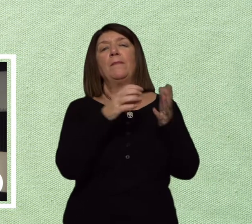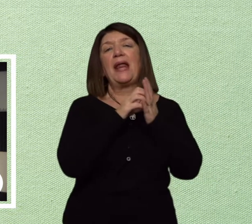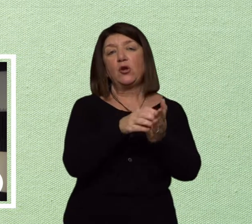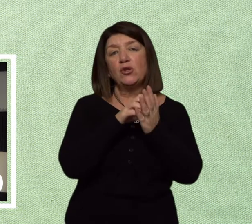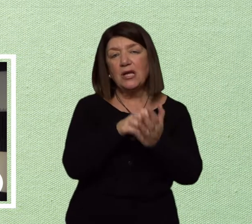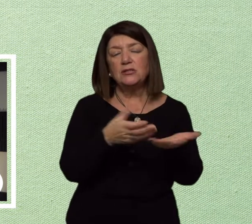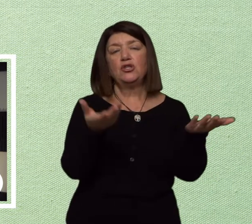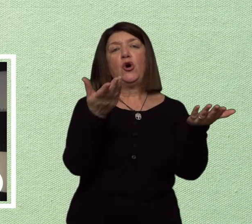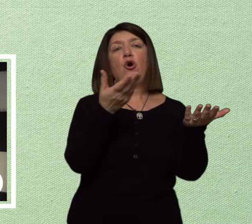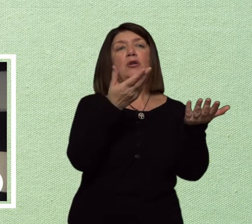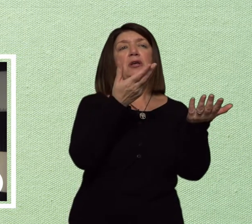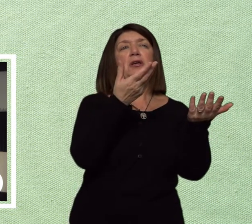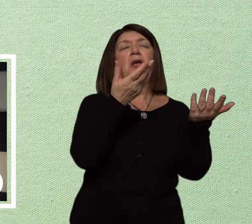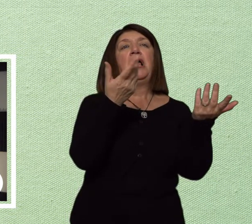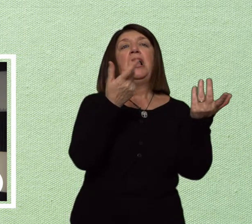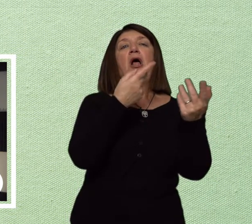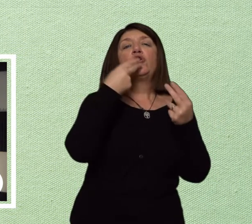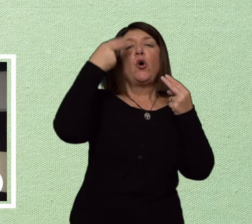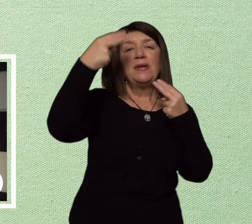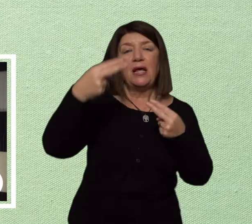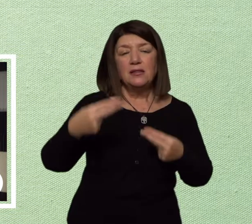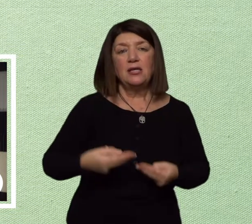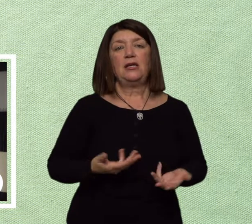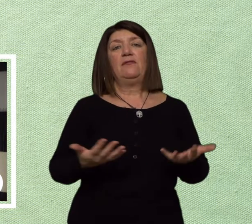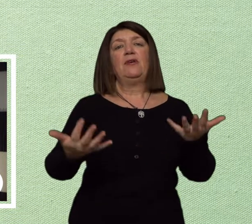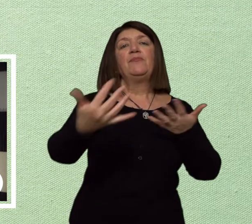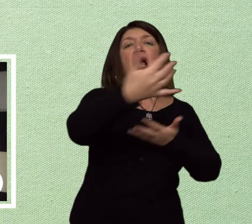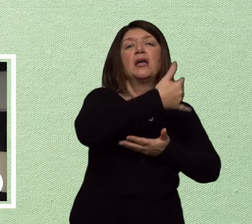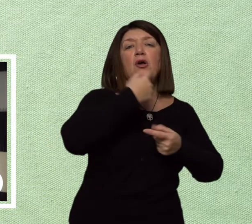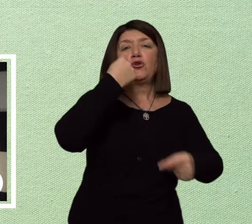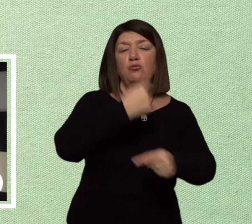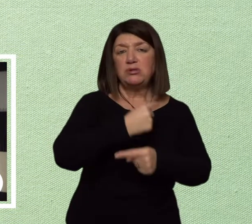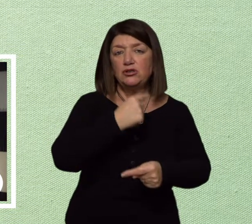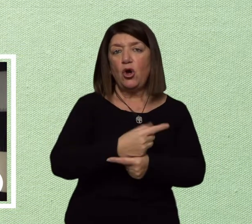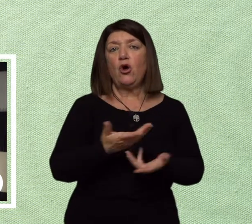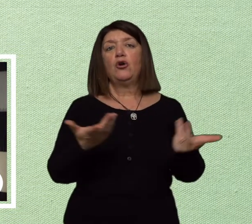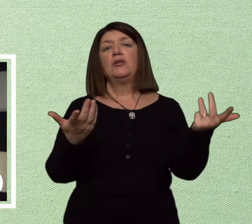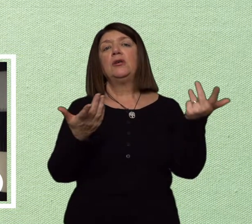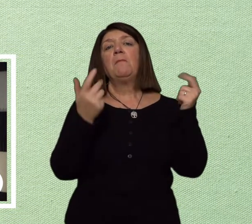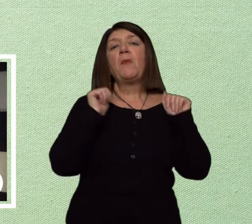dei nominativi, la raccolta delle necessità, la possibilità di accesso alla prenotazione con